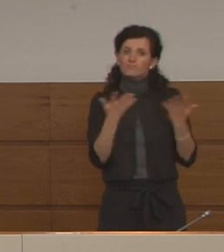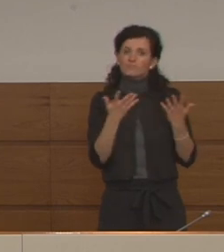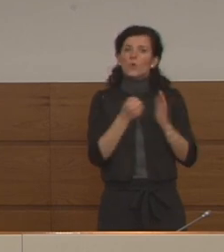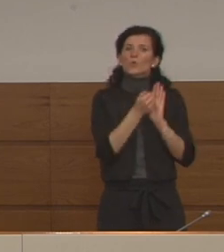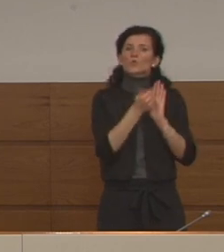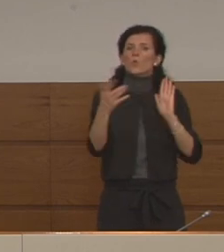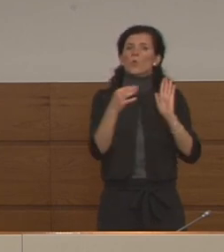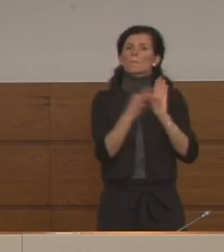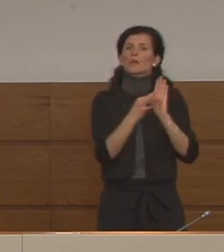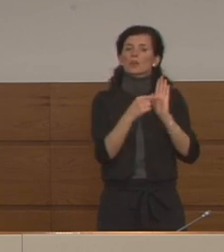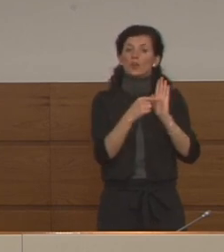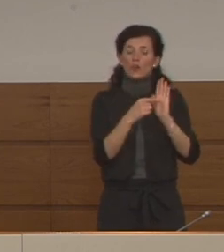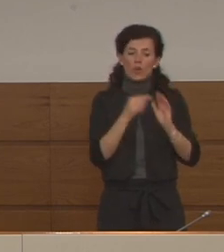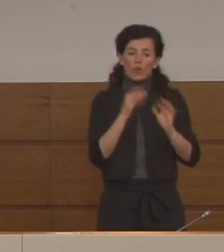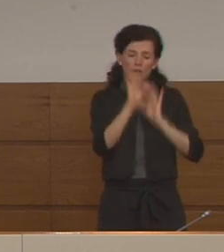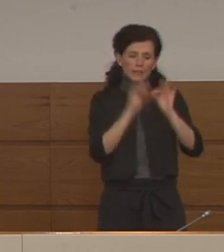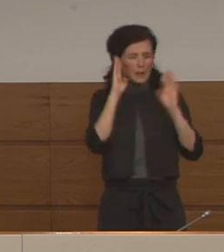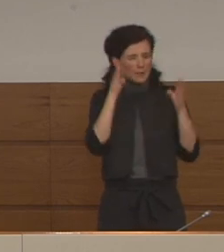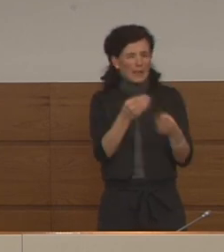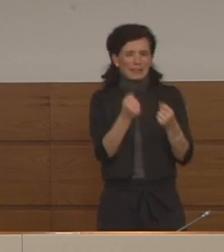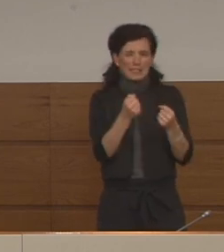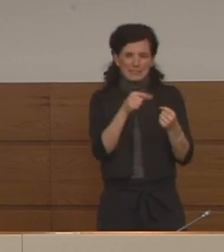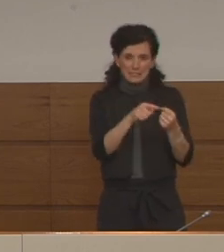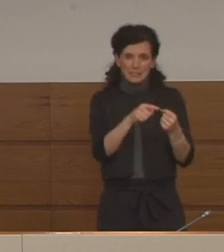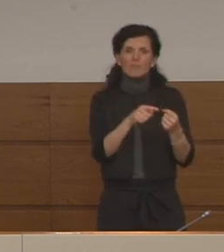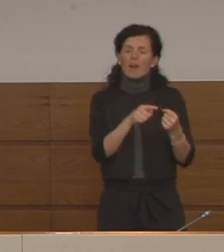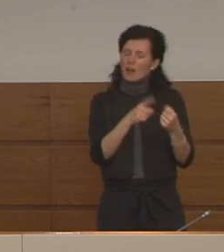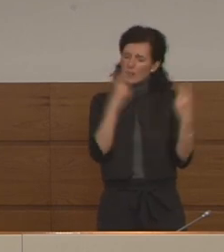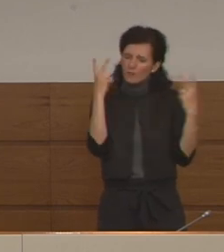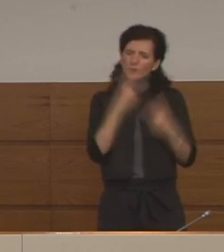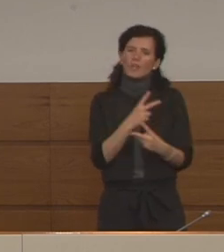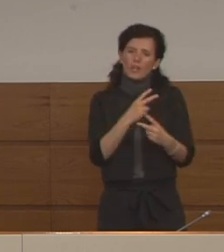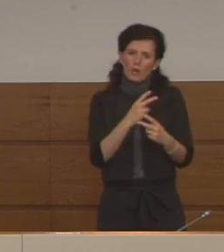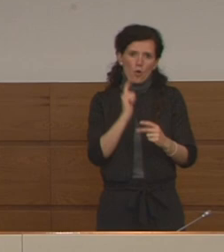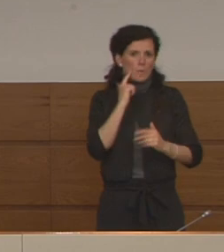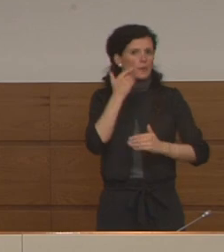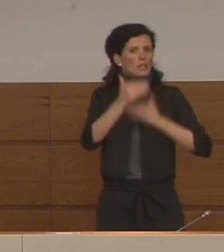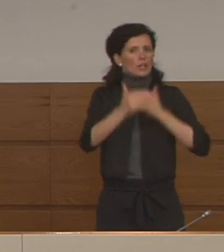certamente in miglioramento. Grazie alla collaborazione con il Professor